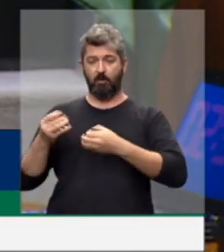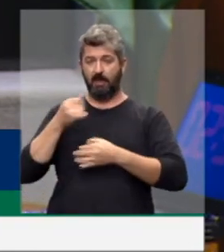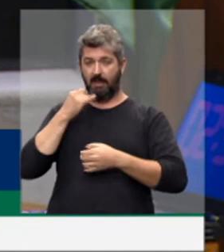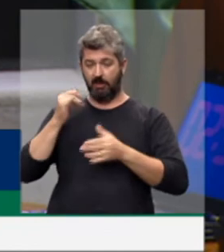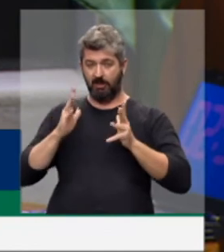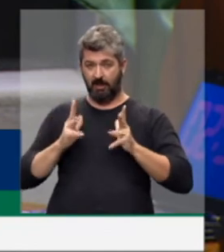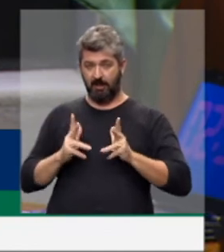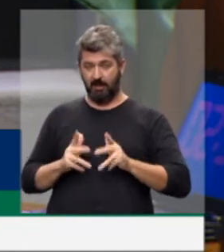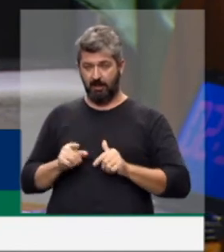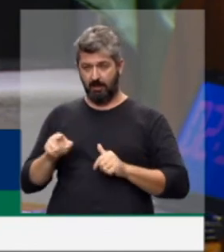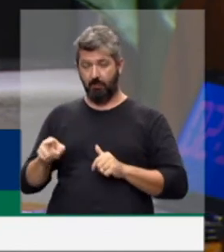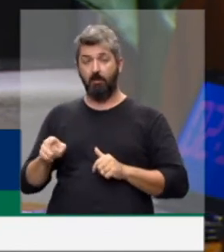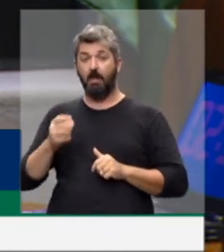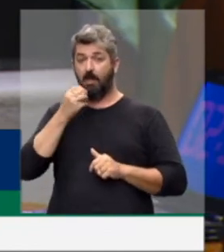A POPULAÇÃO, PORQUE A POPULAÇÃO ENTENDE, EU TENHO